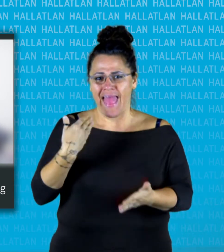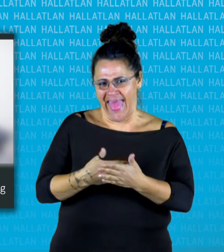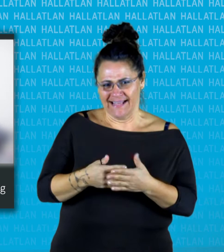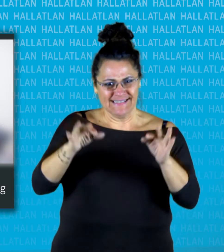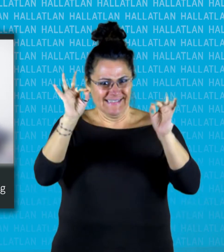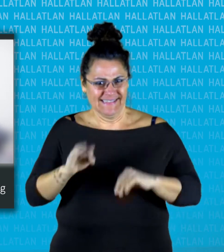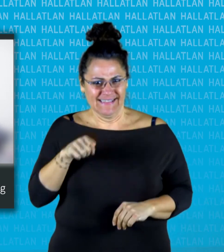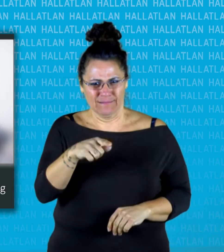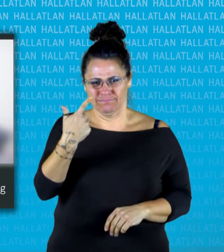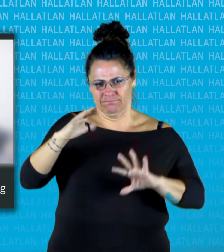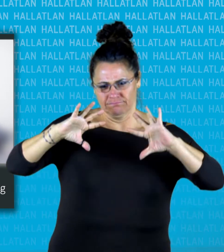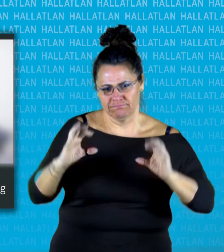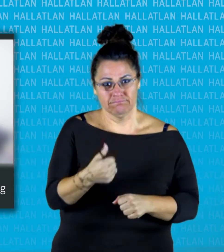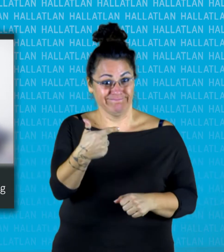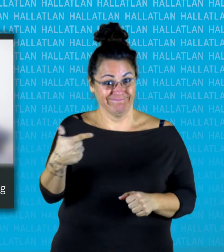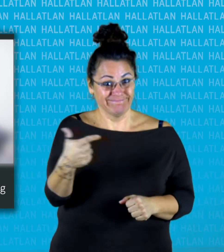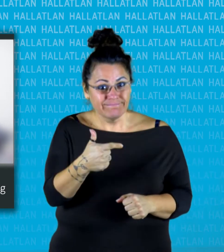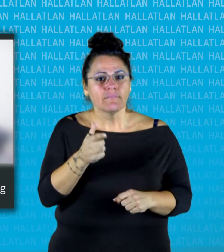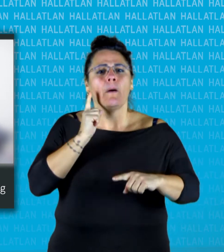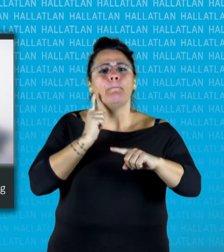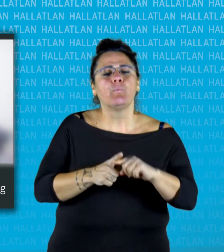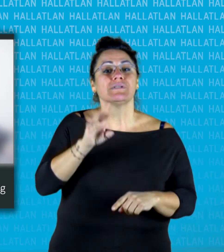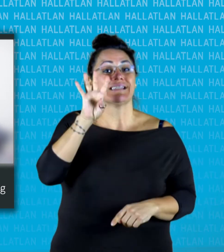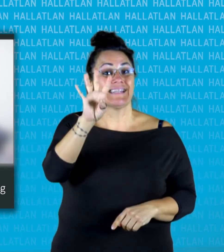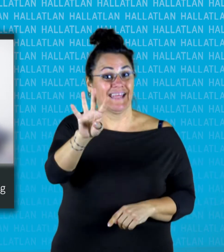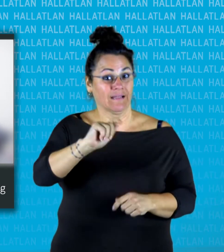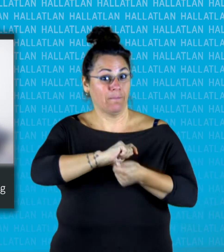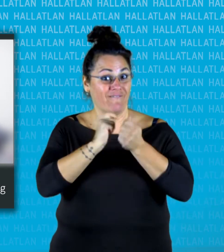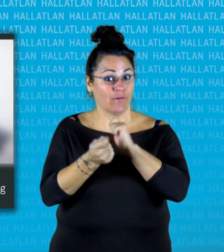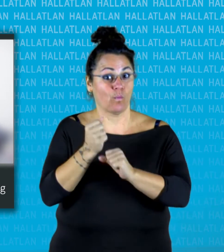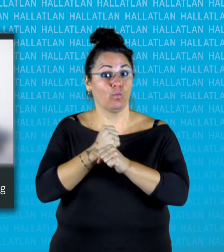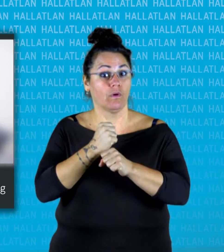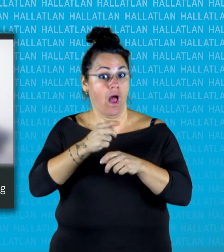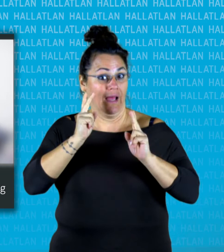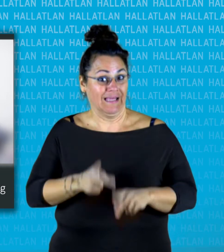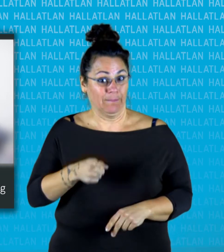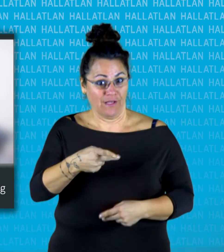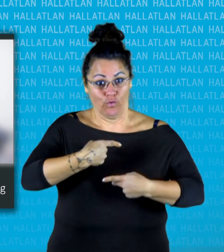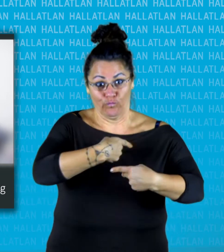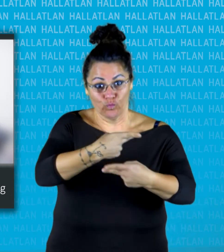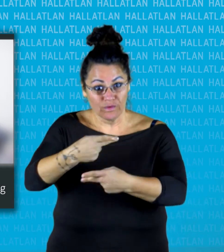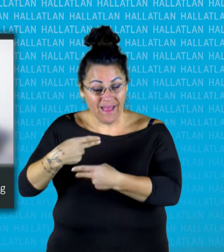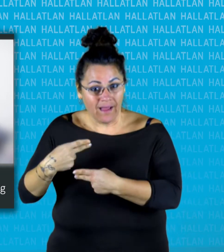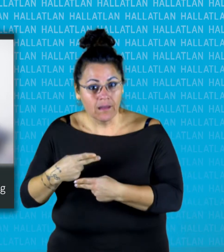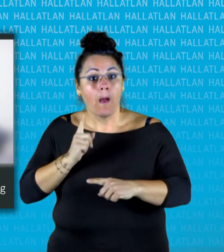A két alapító mellett jelenleg négy megváltozott munkaképességű futár,